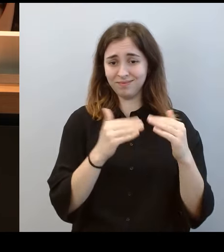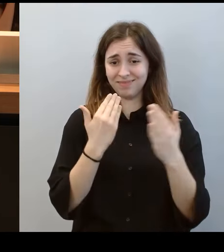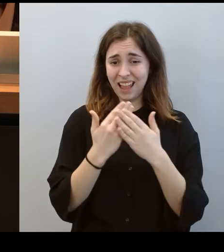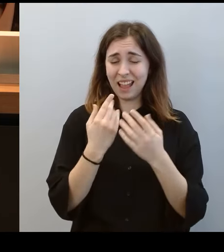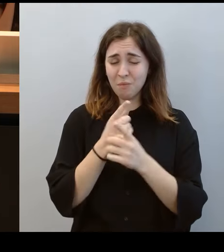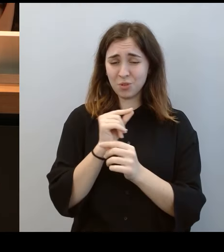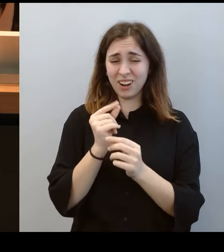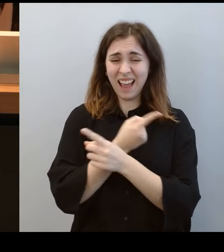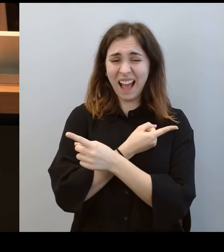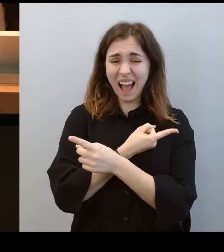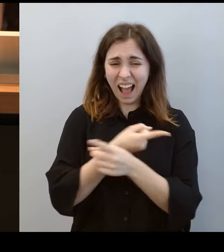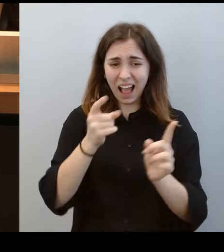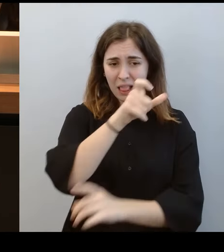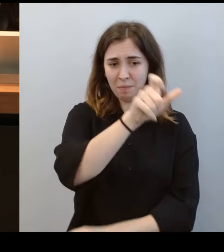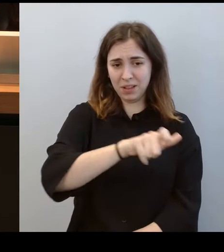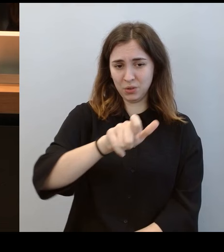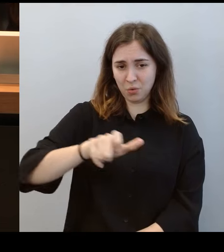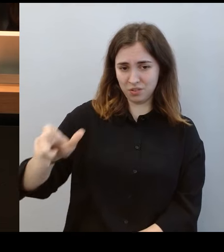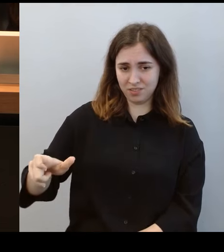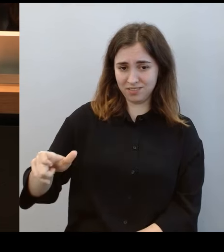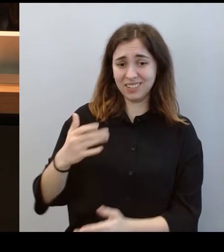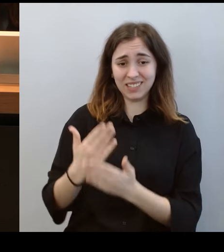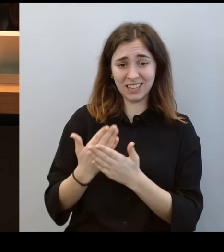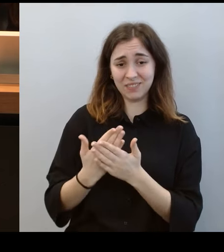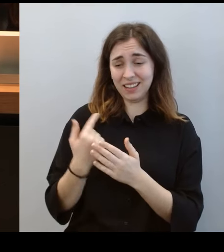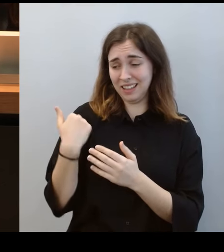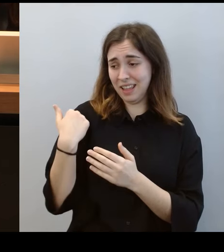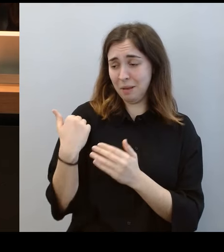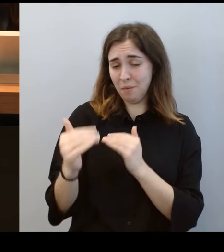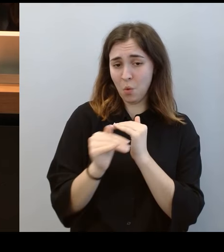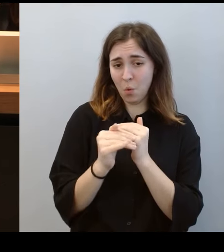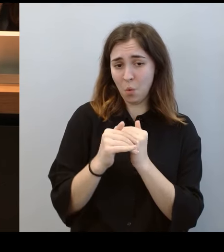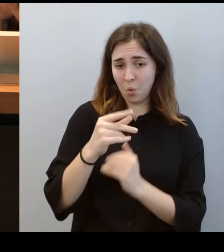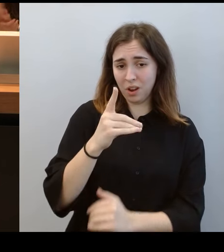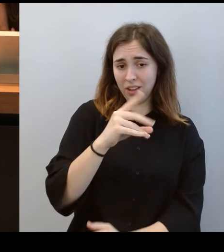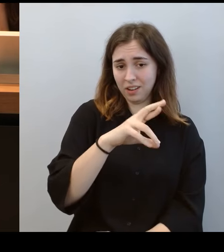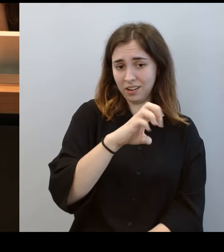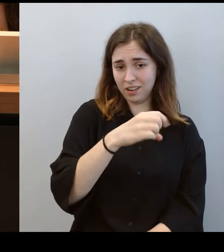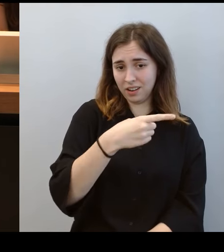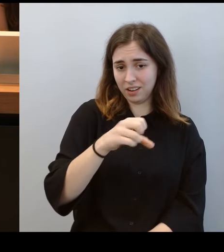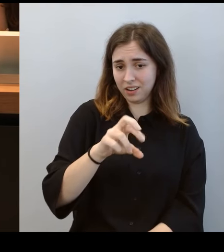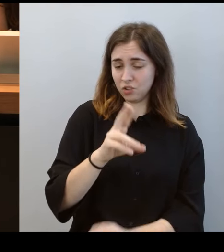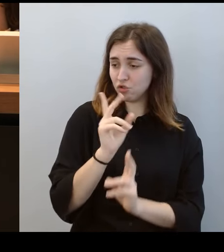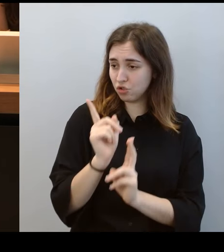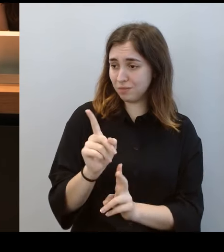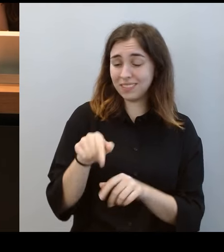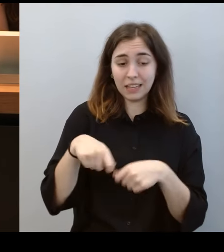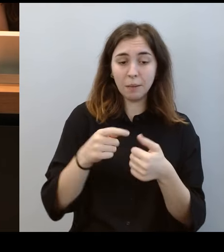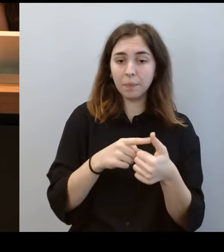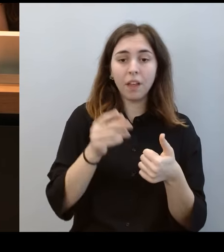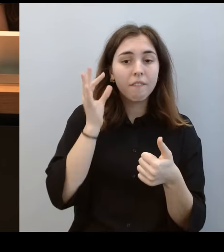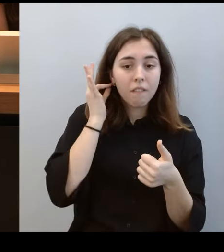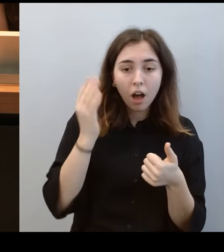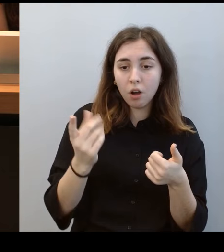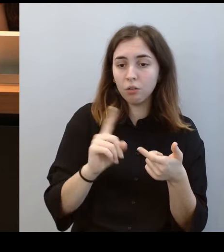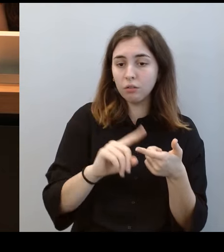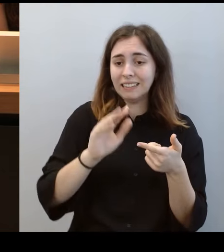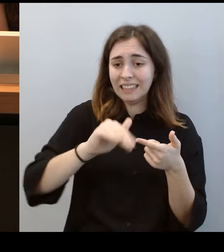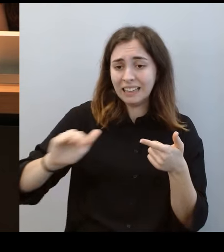und Herr Kollege Dregger hat völlig zu Recht darauf hingewiesen, dort sind Frauen mit Kindern auf der Flucht, vielleicht verletzten Kindern.